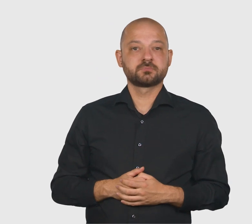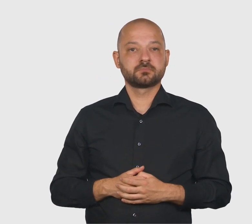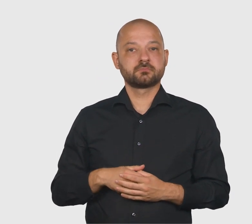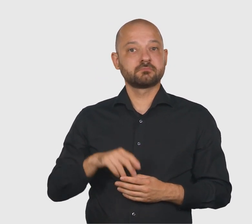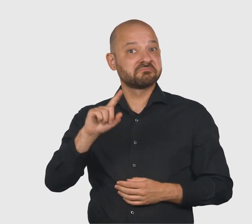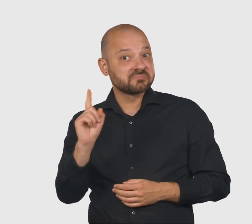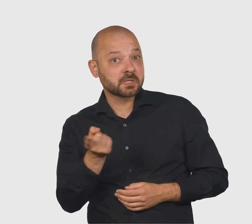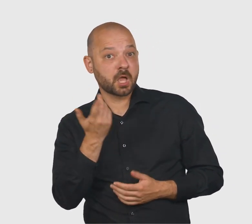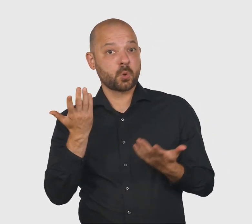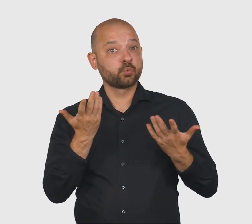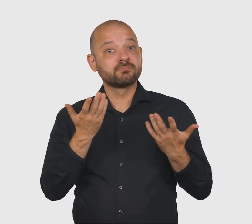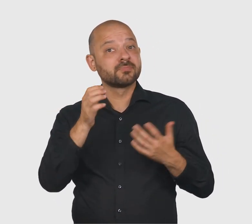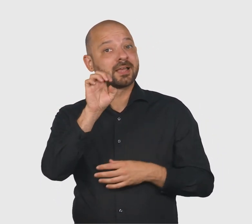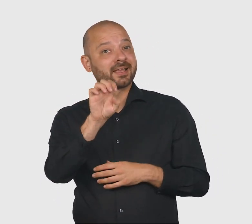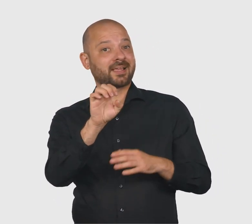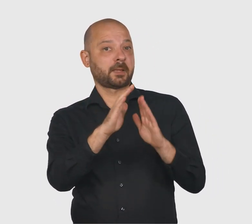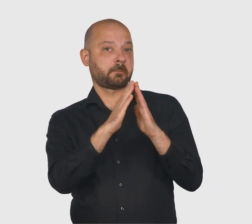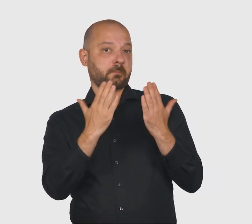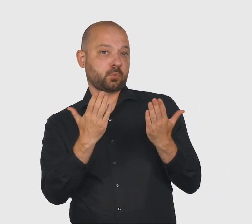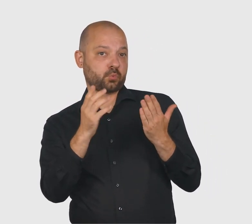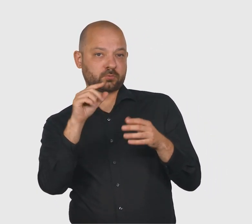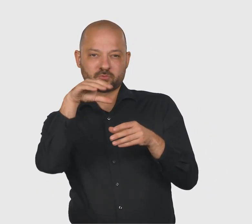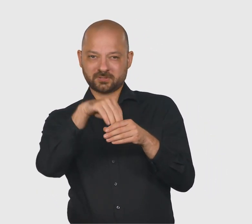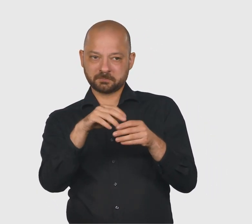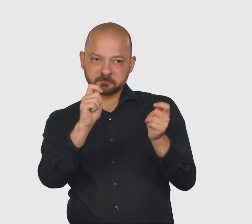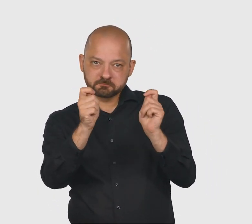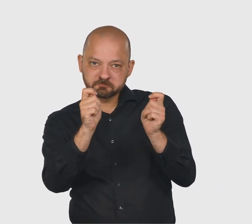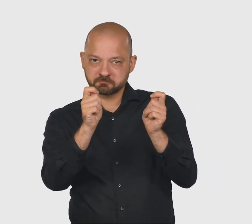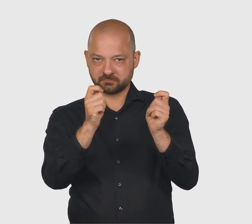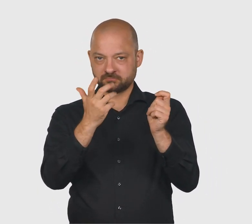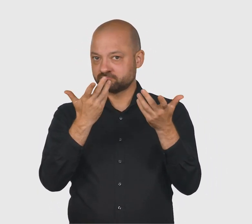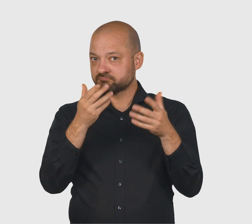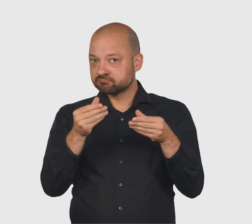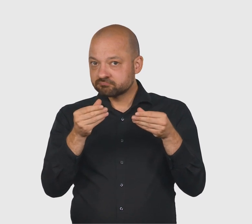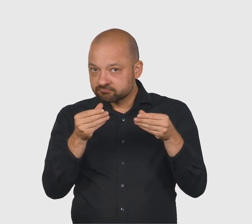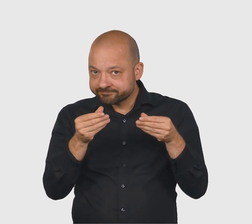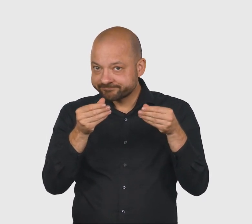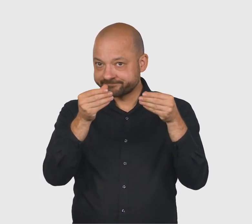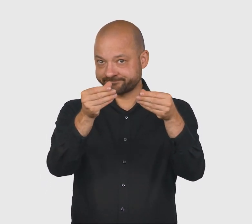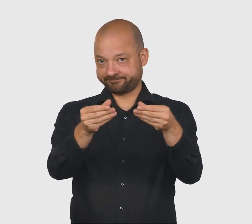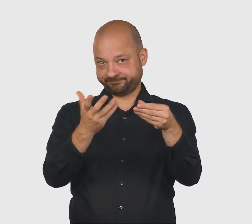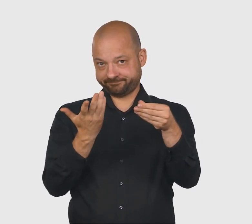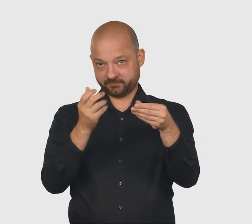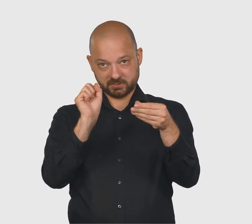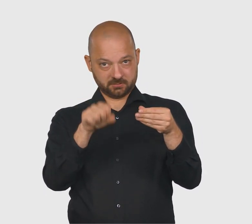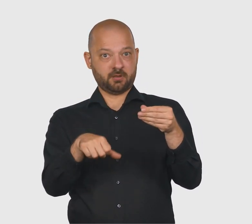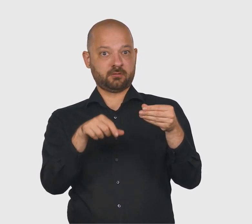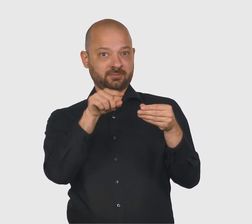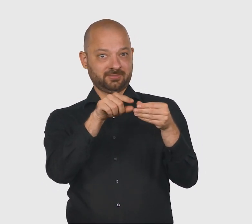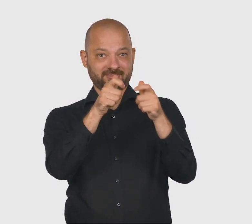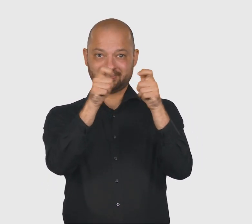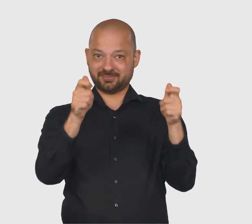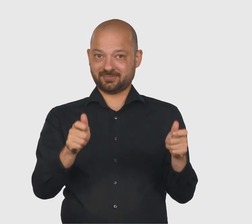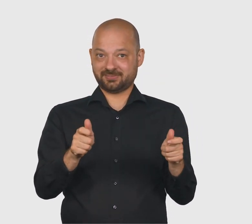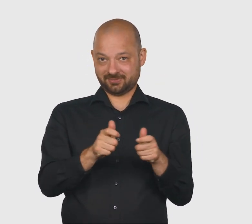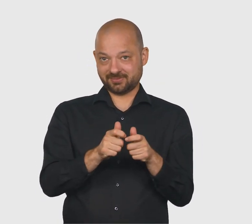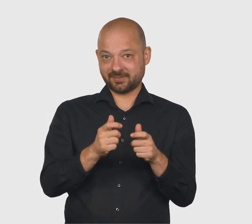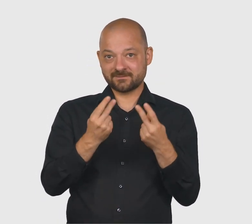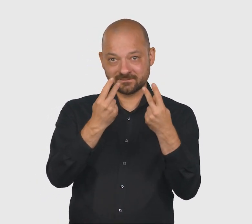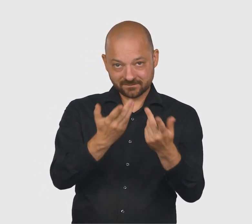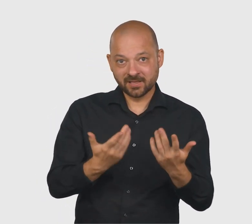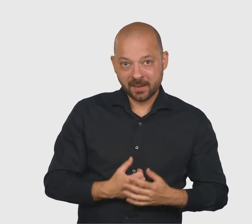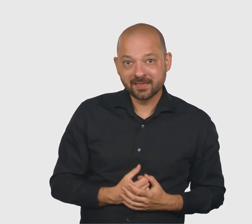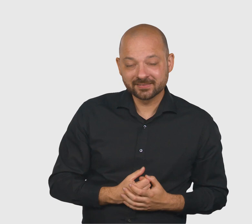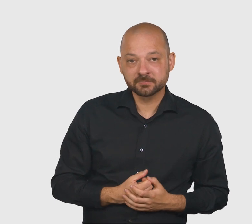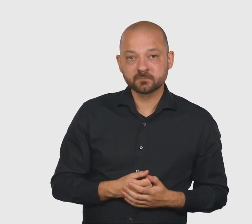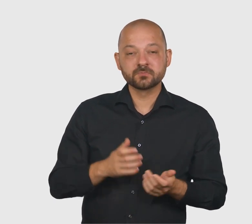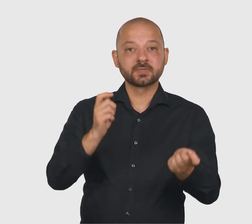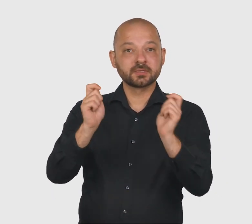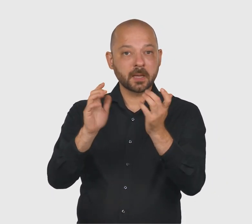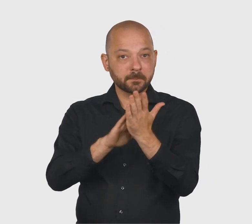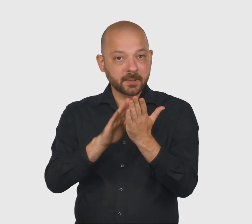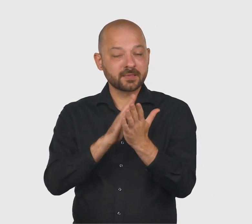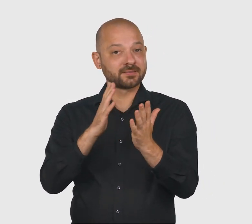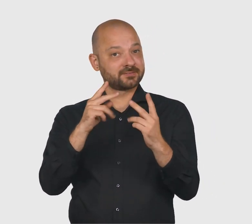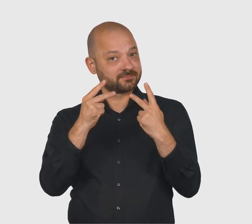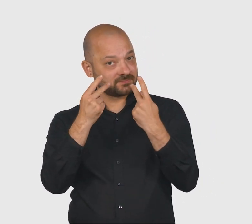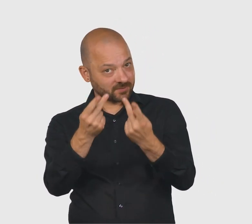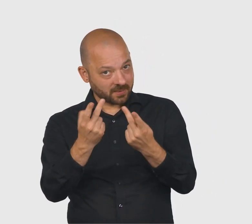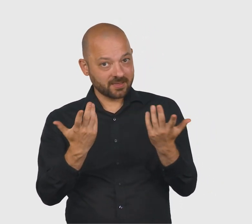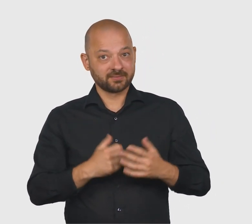aber wir verleihen auch E-Book-Reader, Tablets,